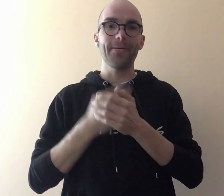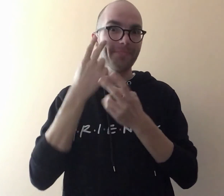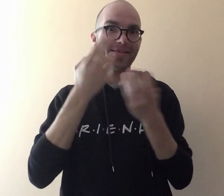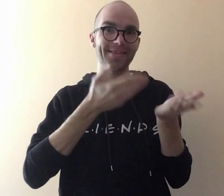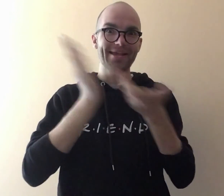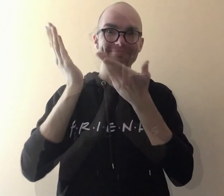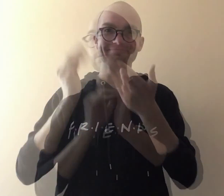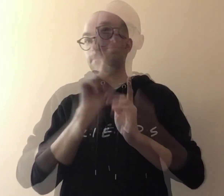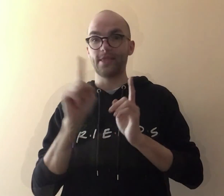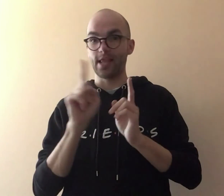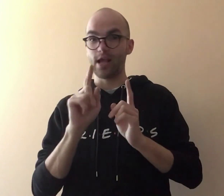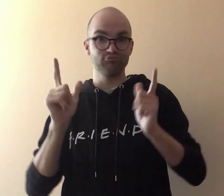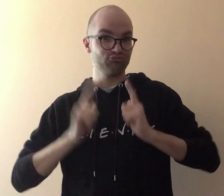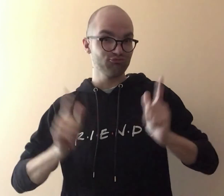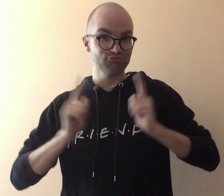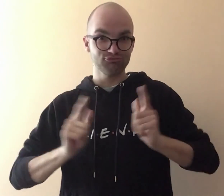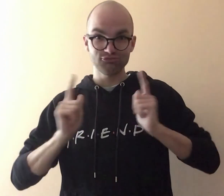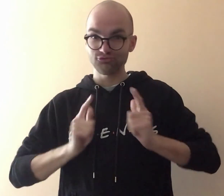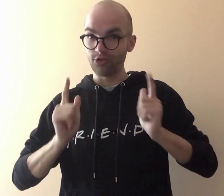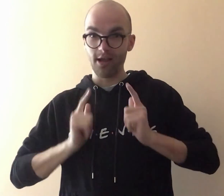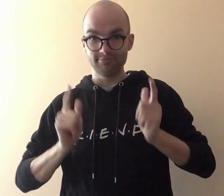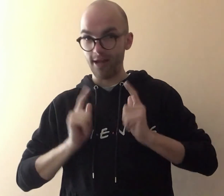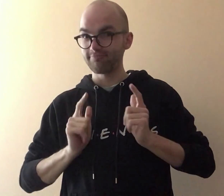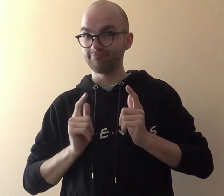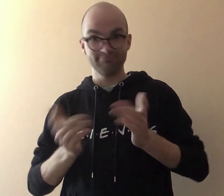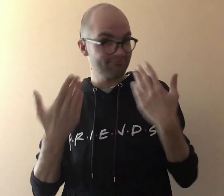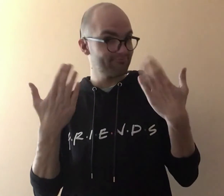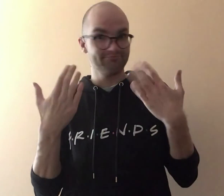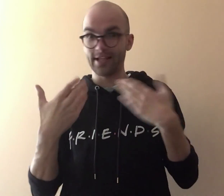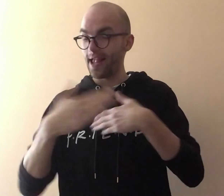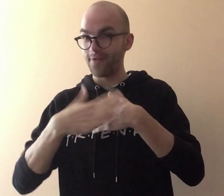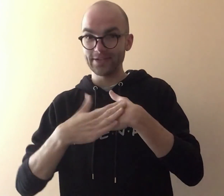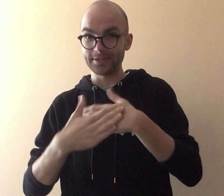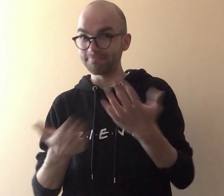Tako, da spremljajte! Poglejte si. Ne le čakati, le prijavite se!